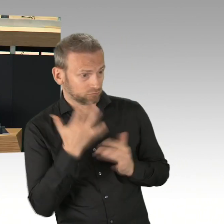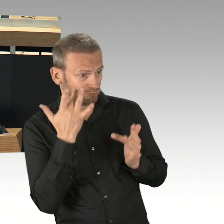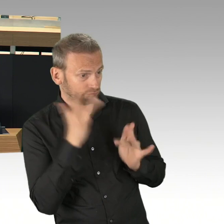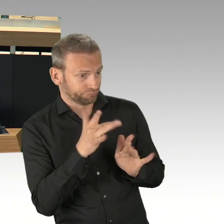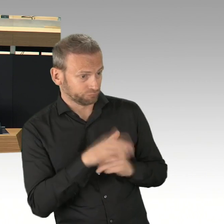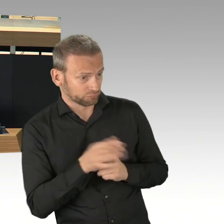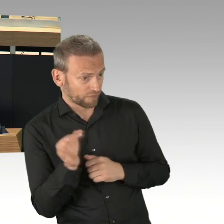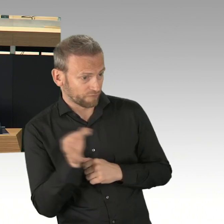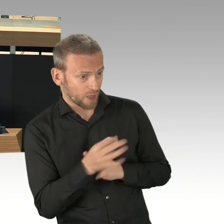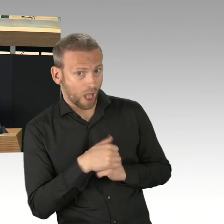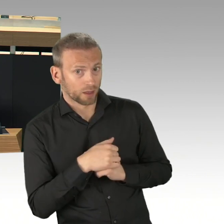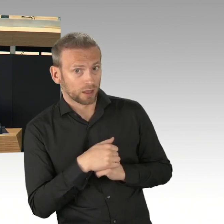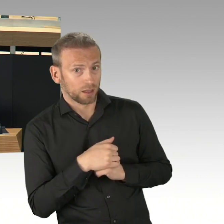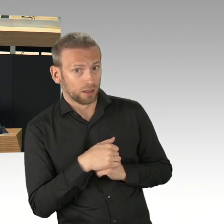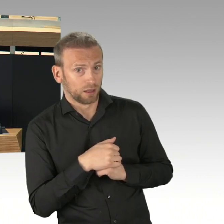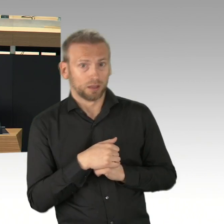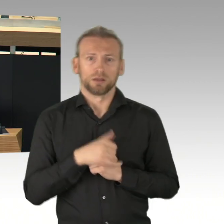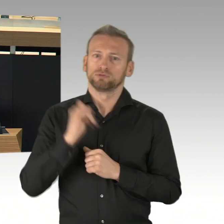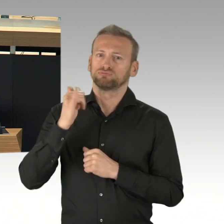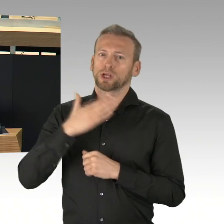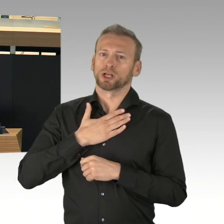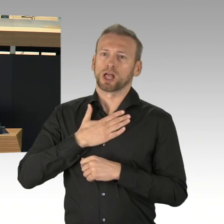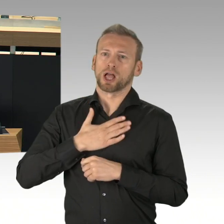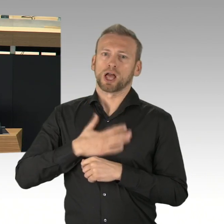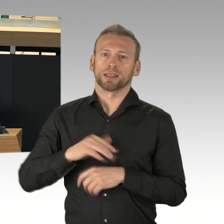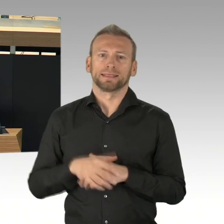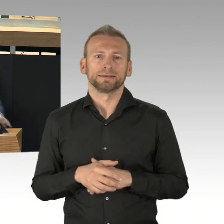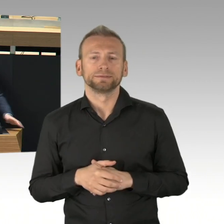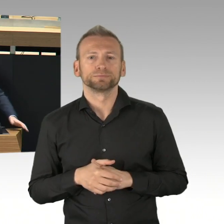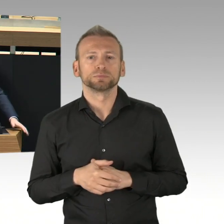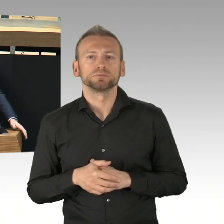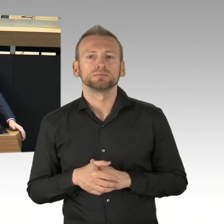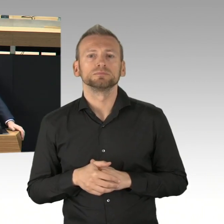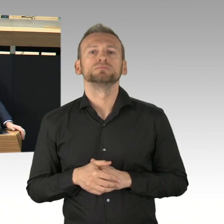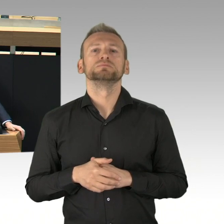dass Sie meiner Rede folgen konnten? Ich habe meine Zweifel.